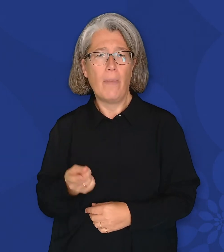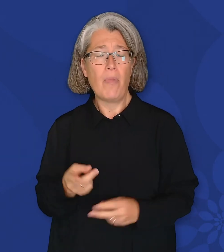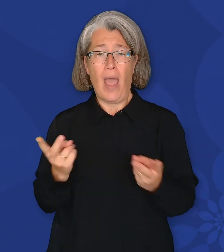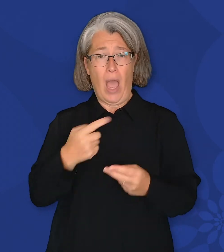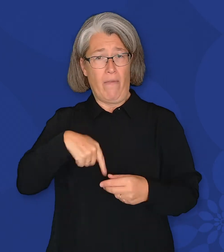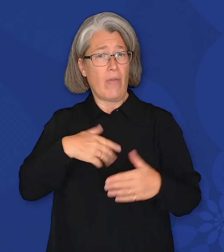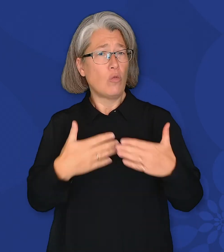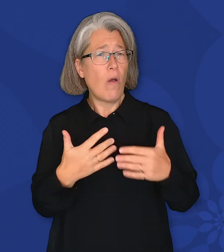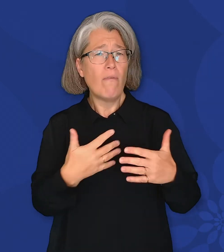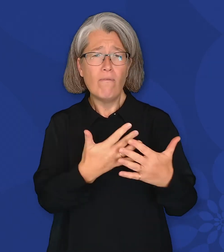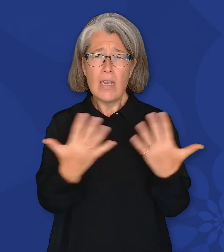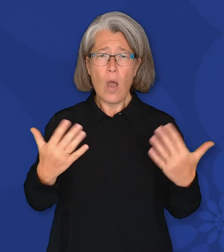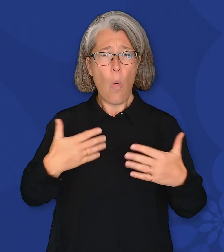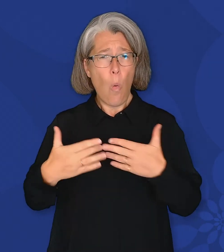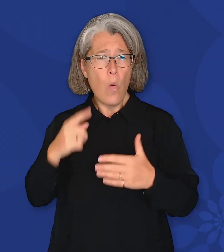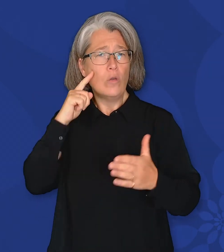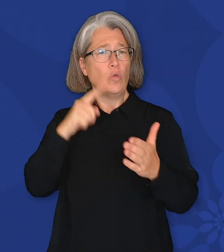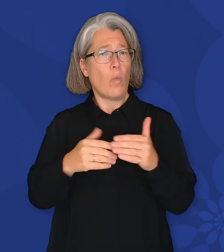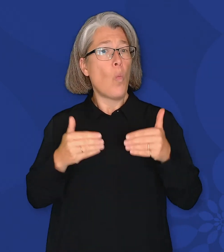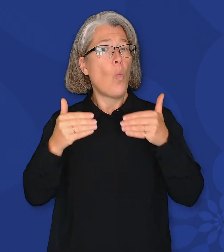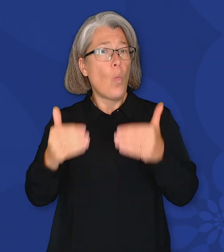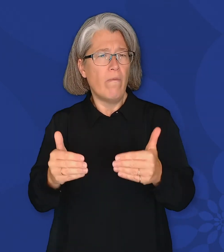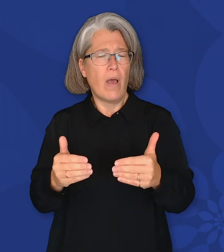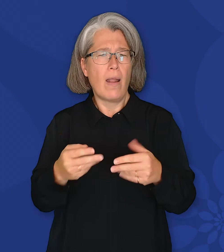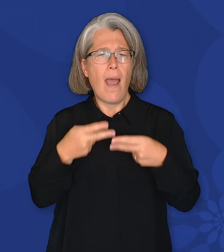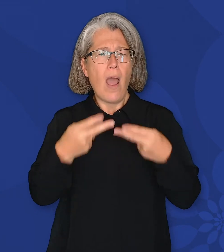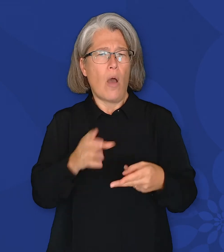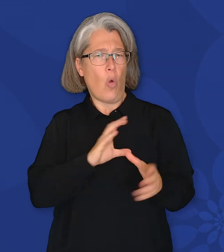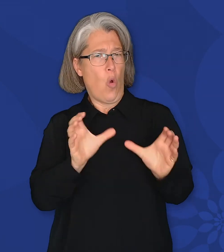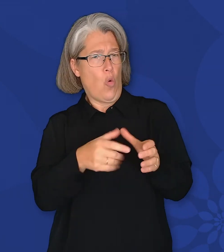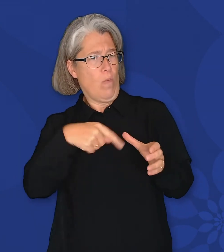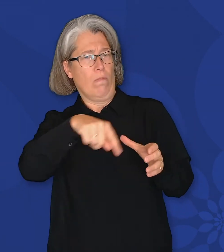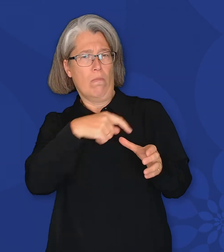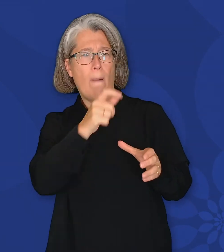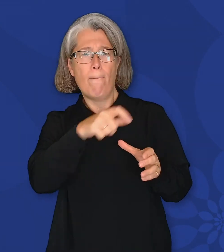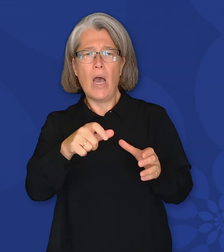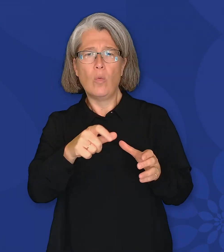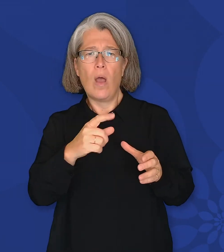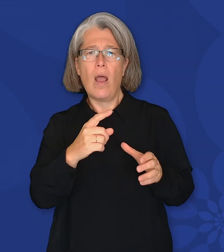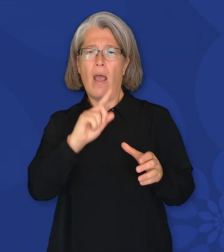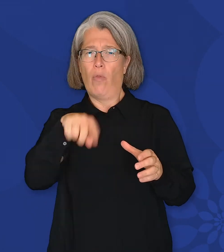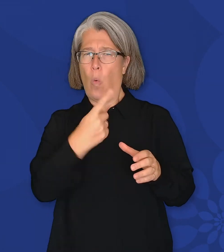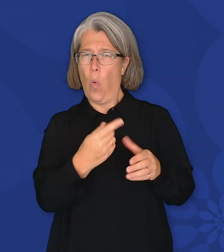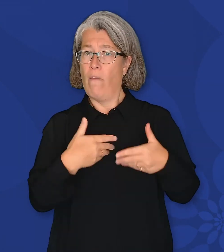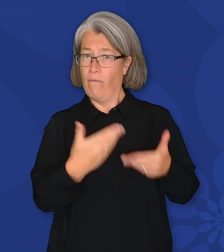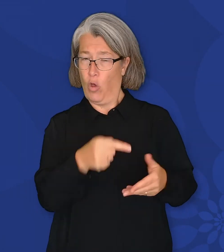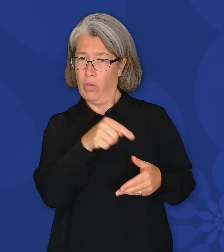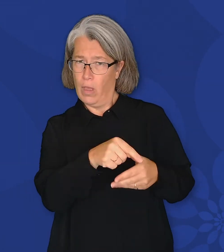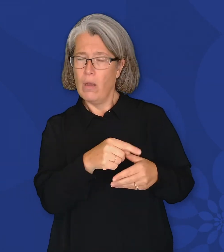"Trots ett flertal utvecklingsåtgärder blir fortfarande omkring 16 procent av -